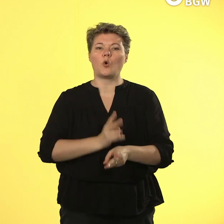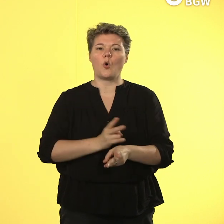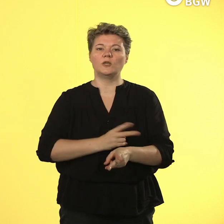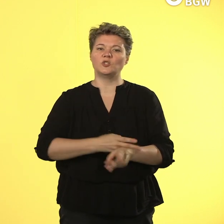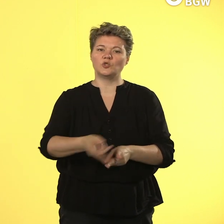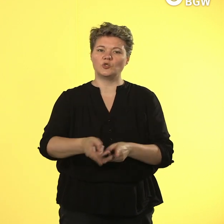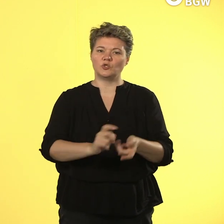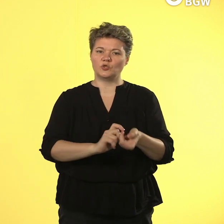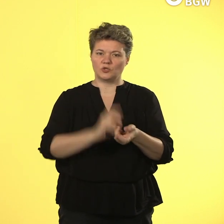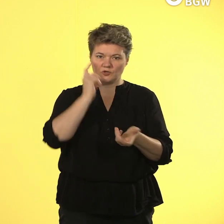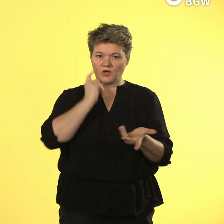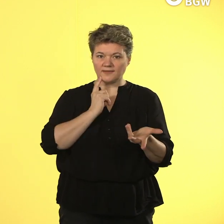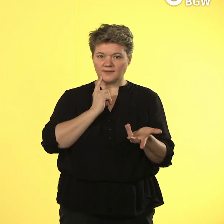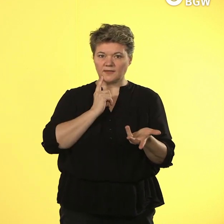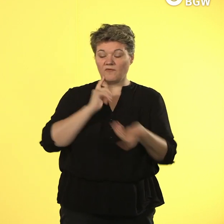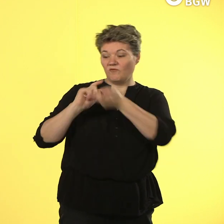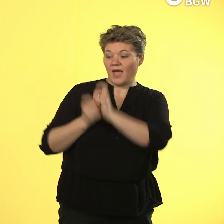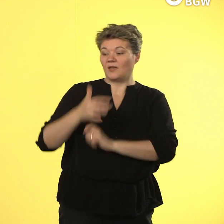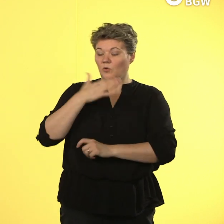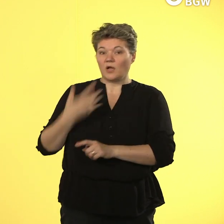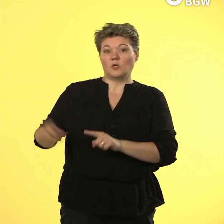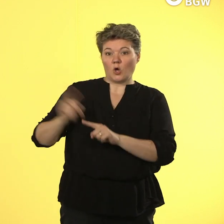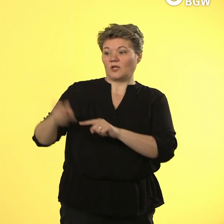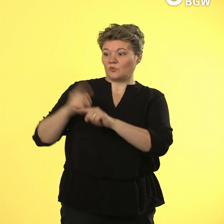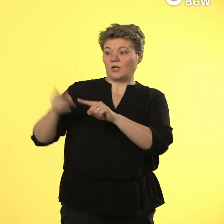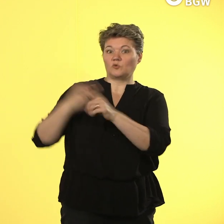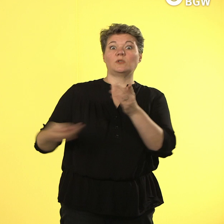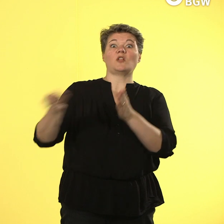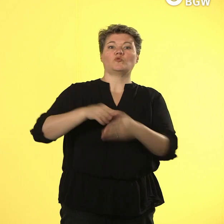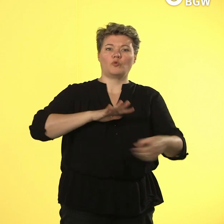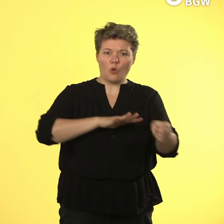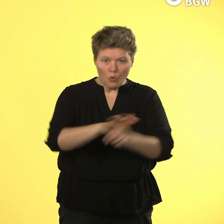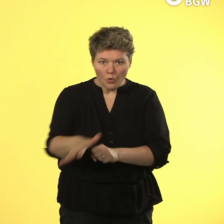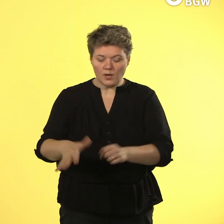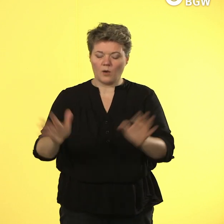durch die Coruna Krise, all das haben die Kollegen und Kolleginnen auch erlebt und ist im Nervensystem verankert,